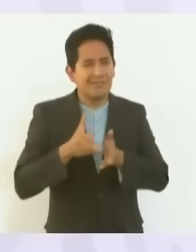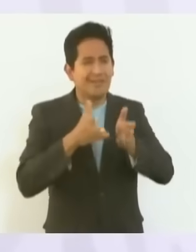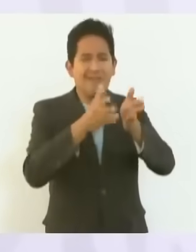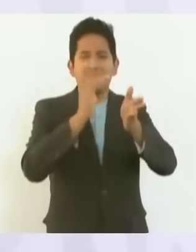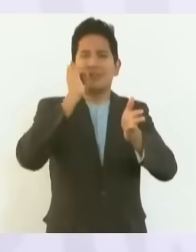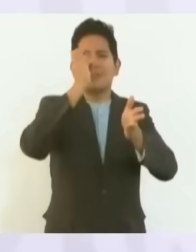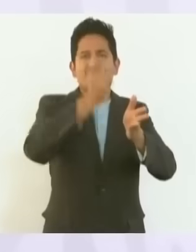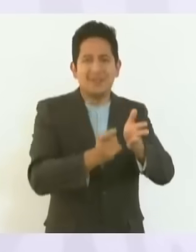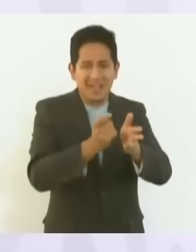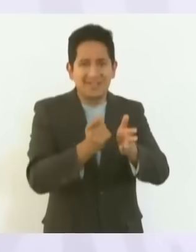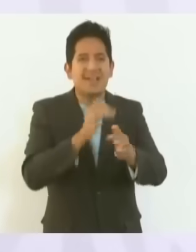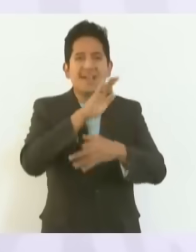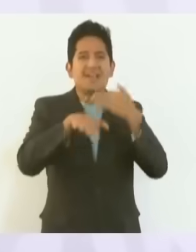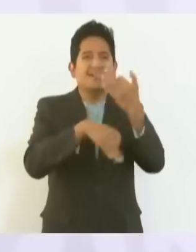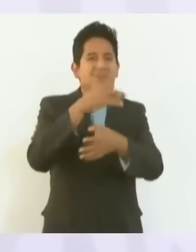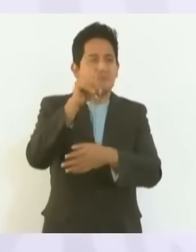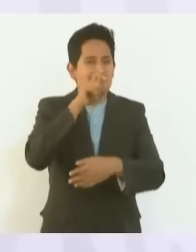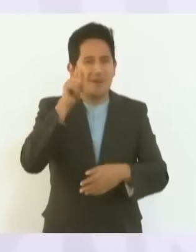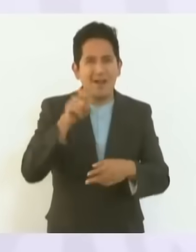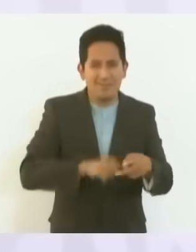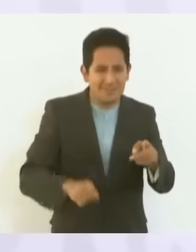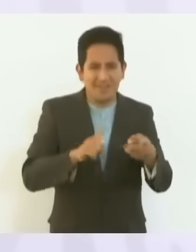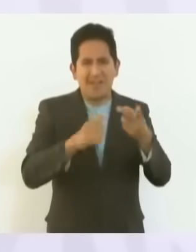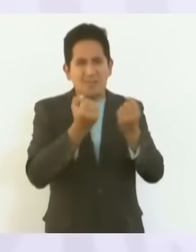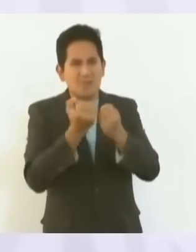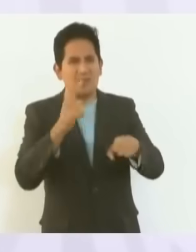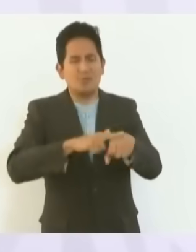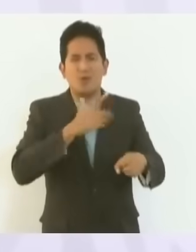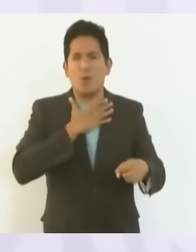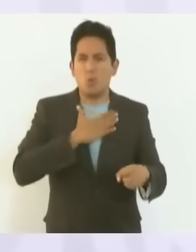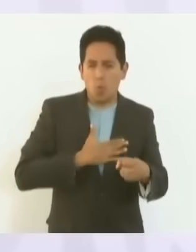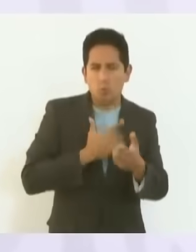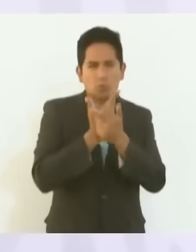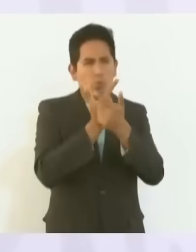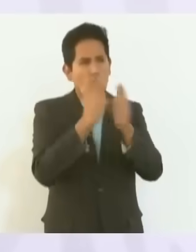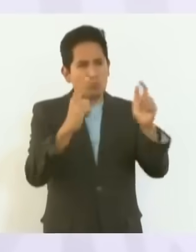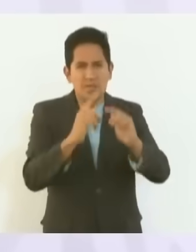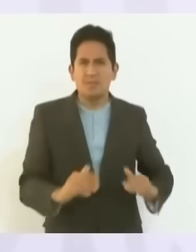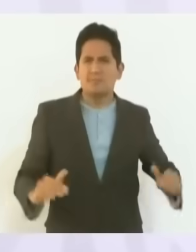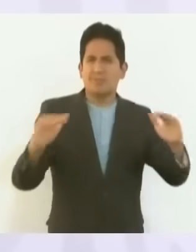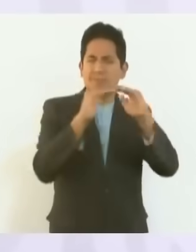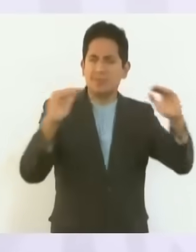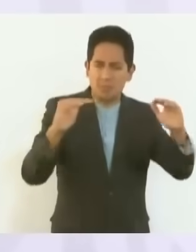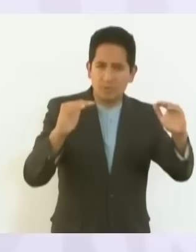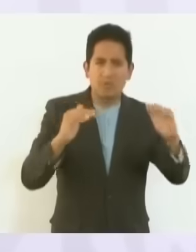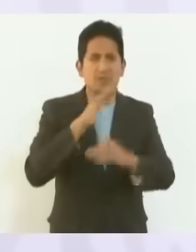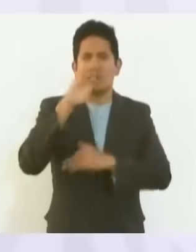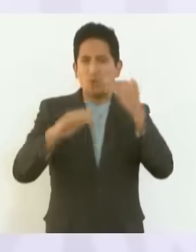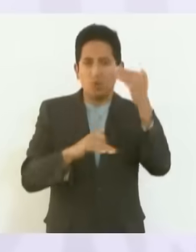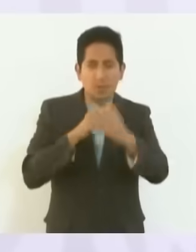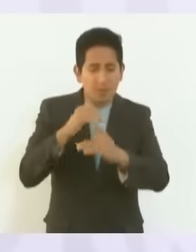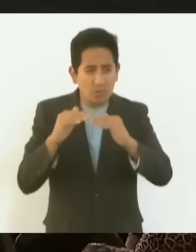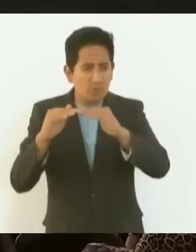y el construir una sociedad justa, libre, democrática, donde nadie viva hambre o nadie